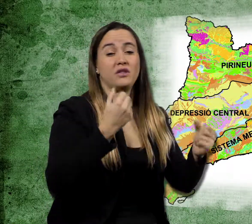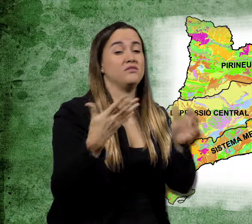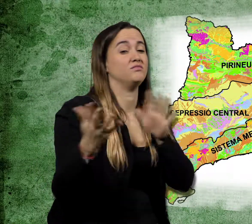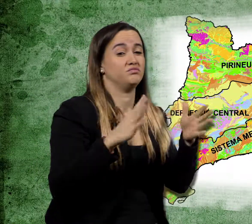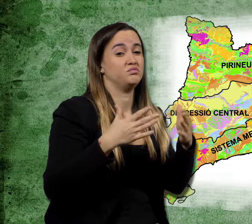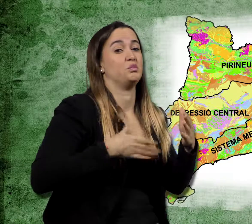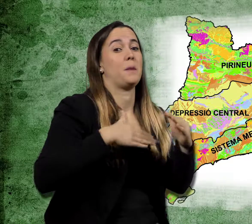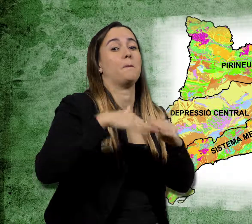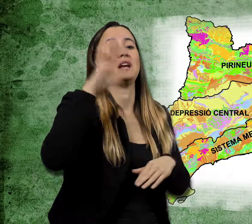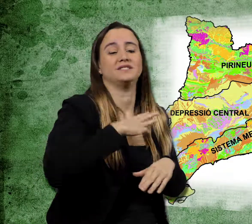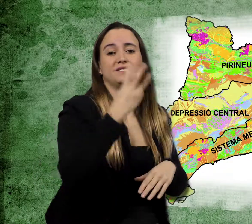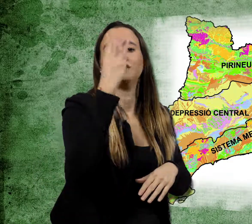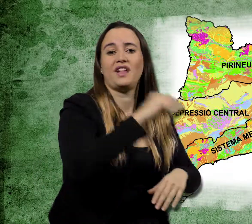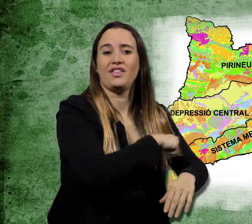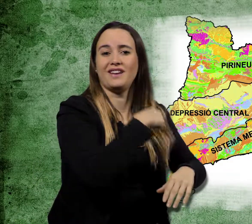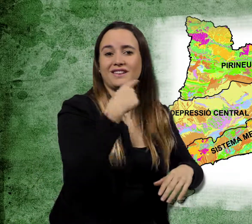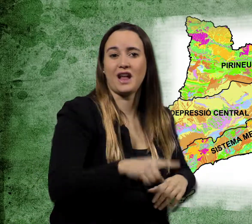i se situen amb freqüència al voltant dels 30 graus.